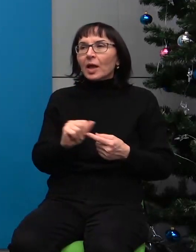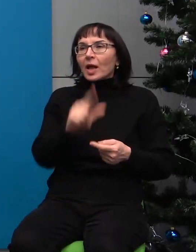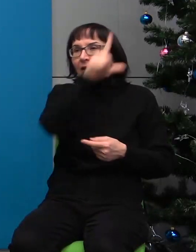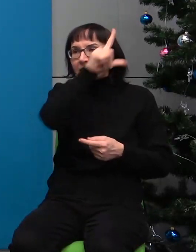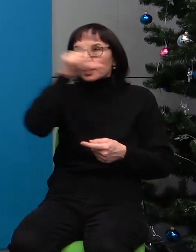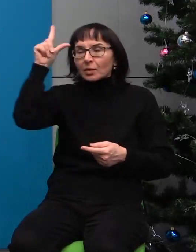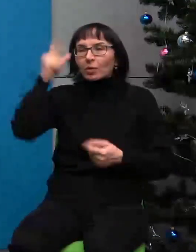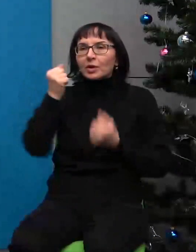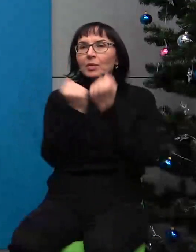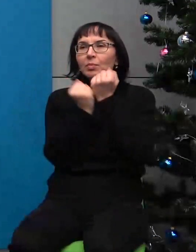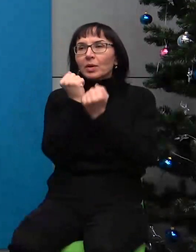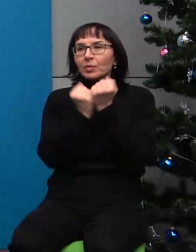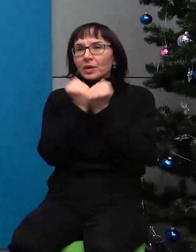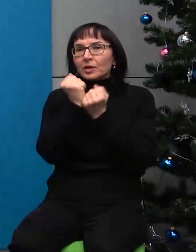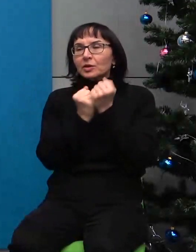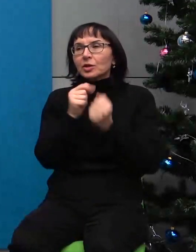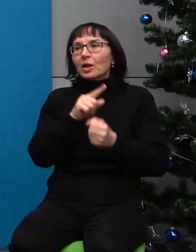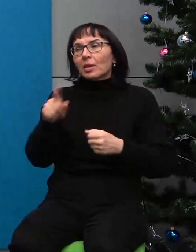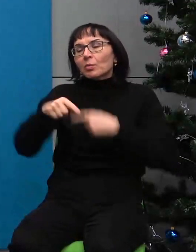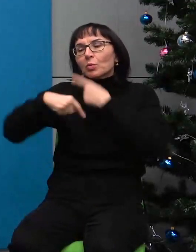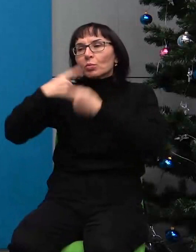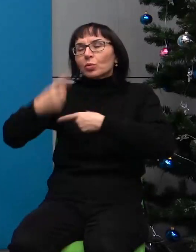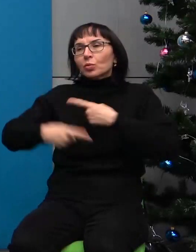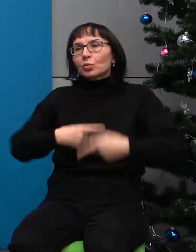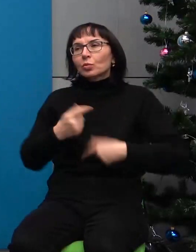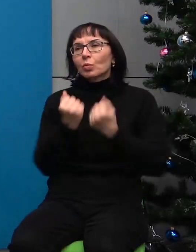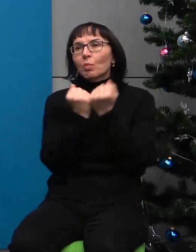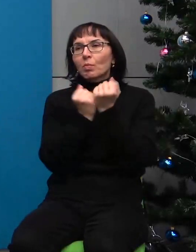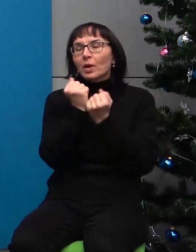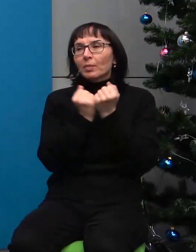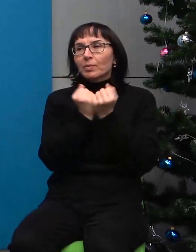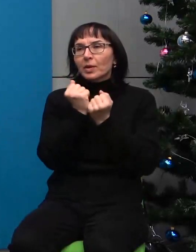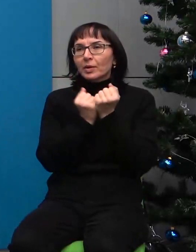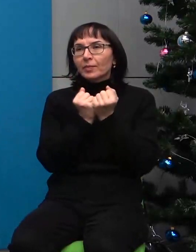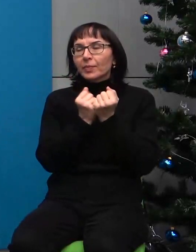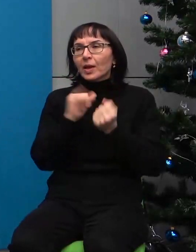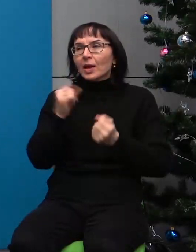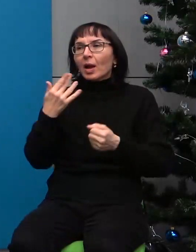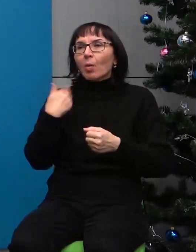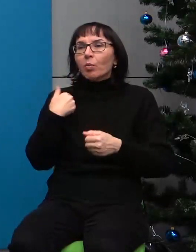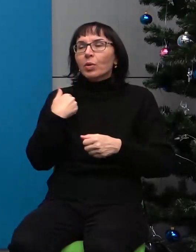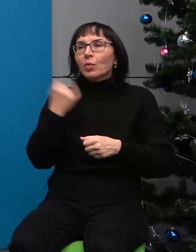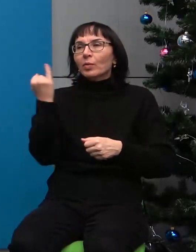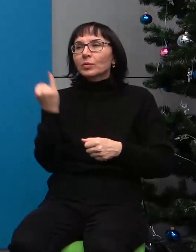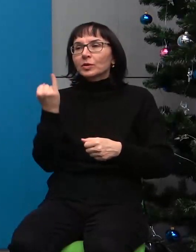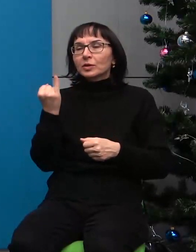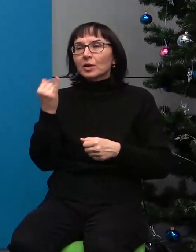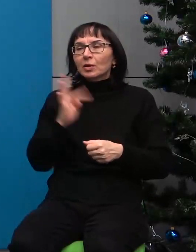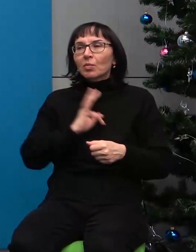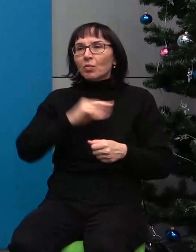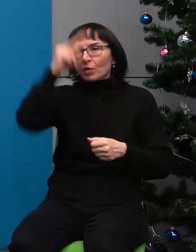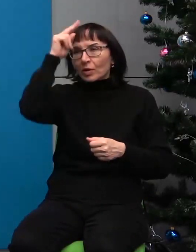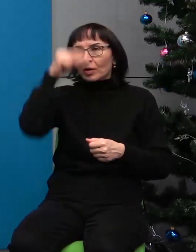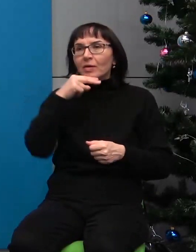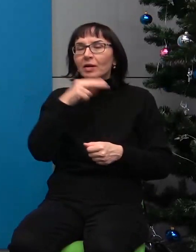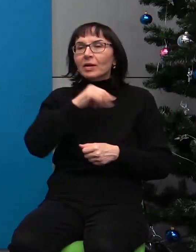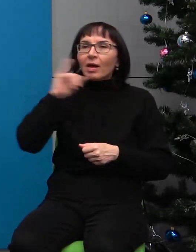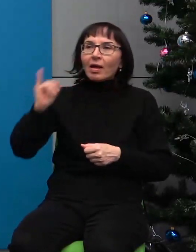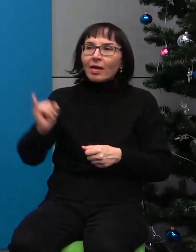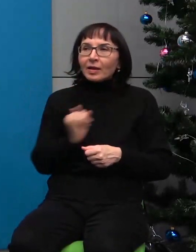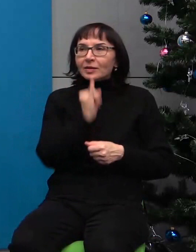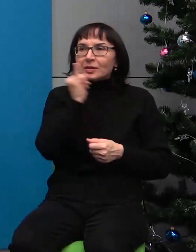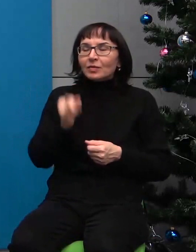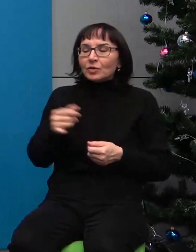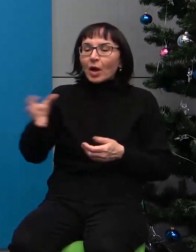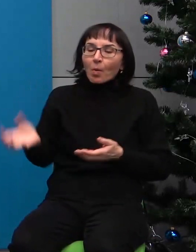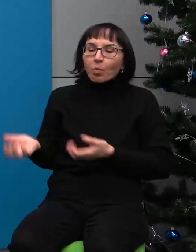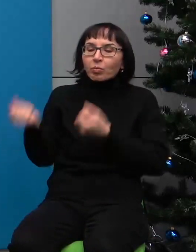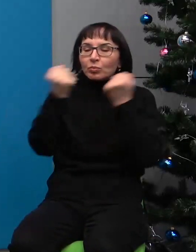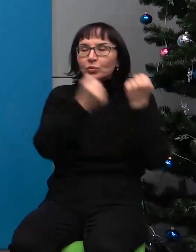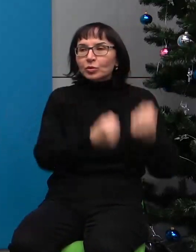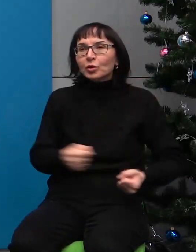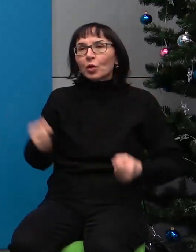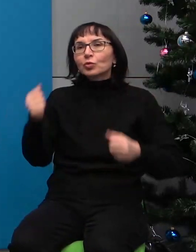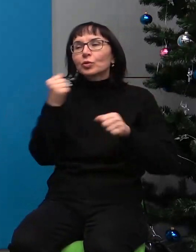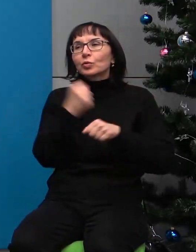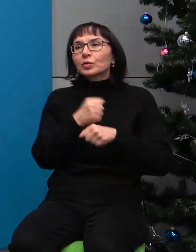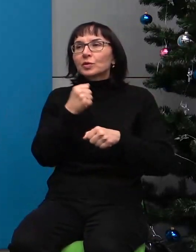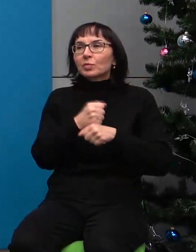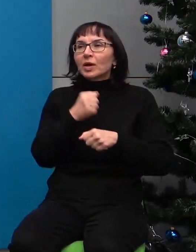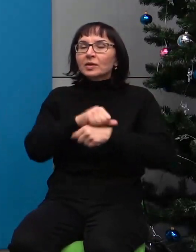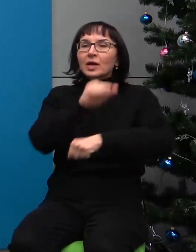Więc tam się po prostu produkuje papier i jak byłem dzieckiem to mój tata zawsze szmuglował z pracy za pazuchą jakieś gazety z makulatury,